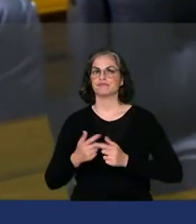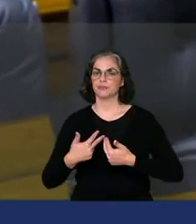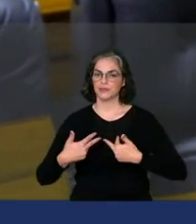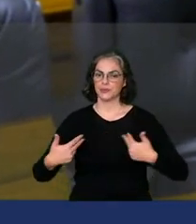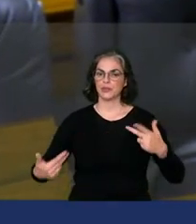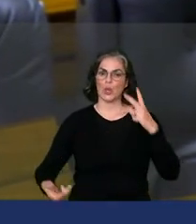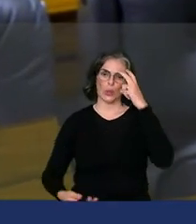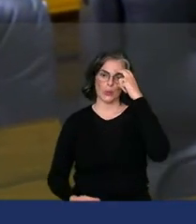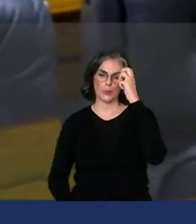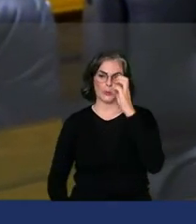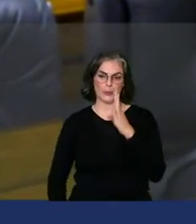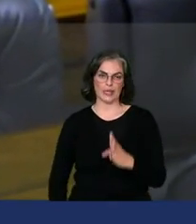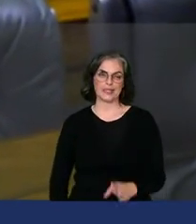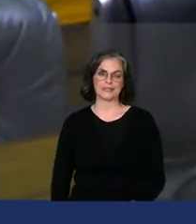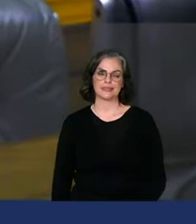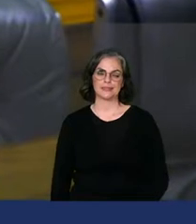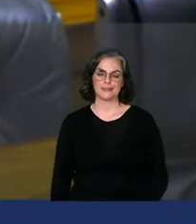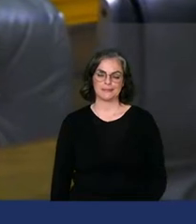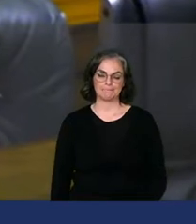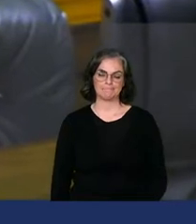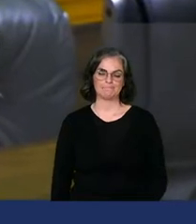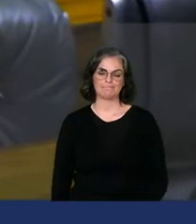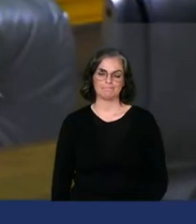POLÍTICAS CULTURAIS DO BRASIL, QUERO DIZER QUE TEMOS APROVADO A LEI ALDIR BLANC 1